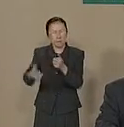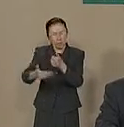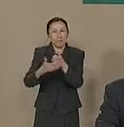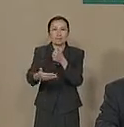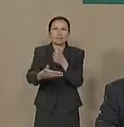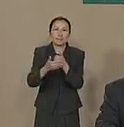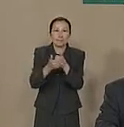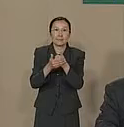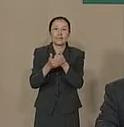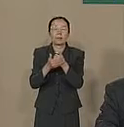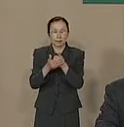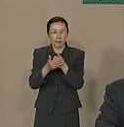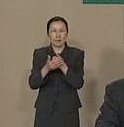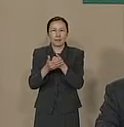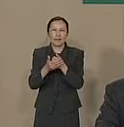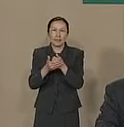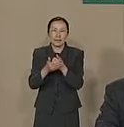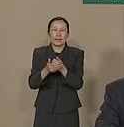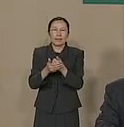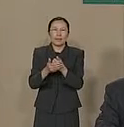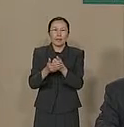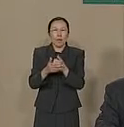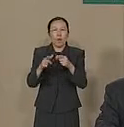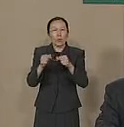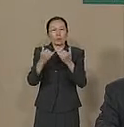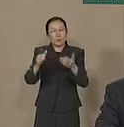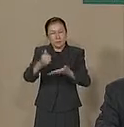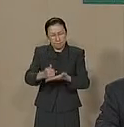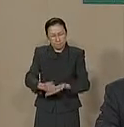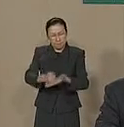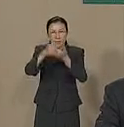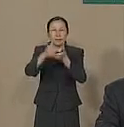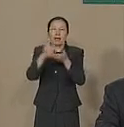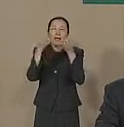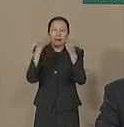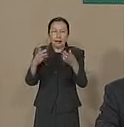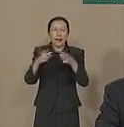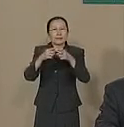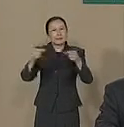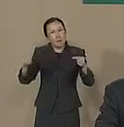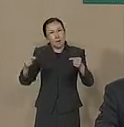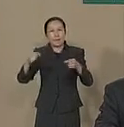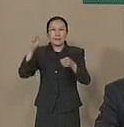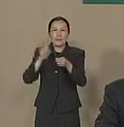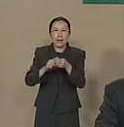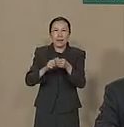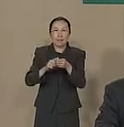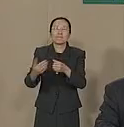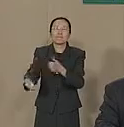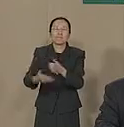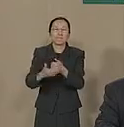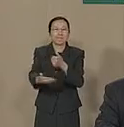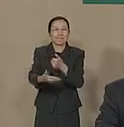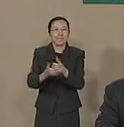自公政権を退場させ 国民が主人公の 新しい日本に 踏み出しましょう 絶大なご支持を